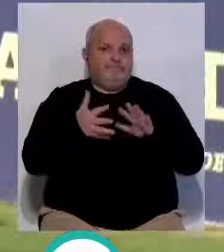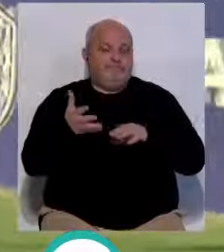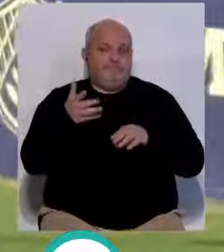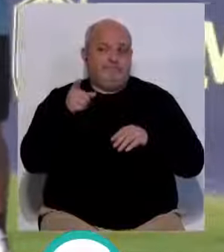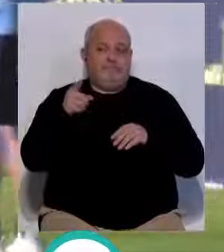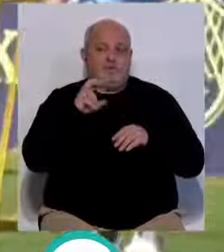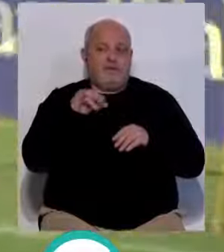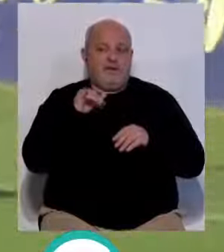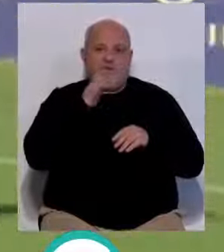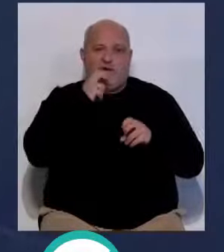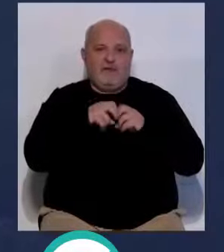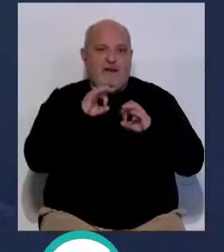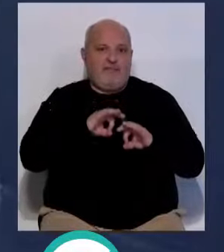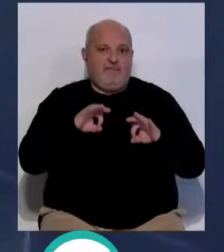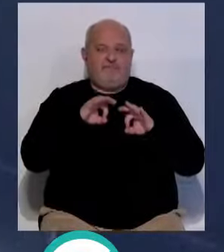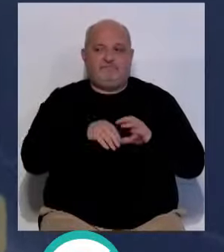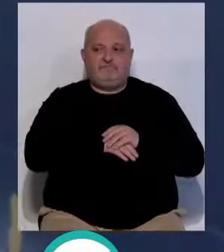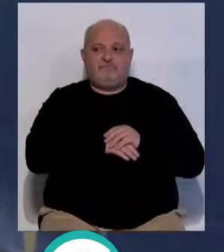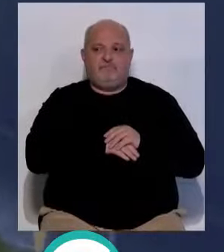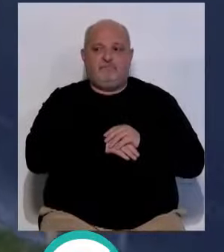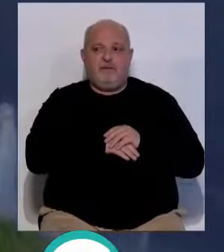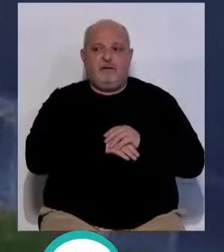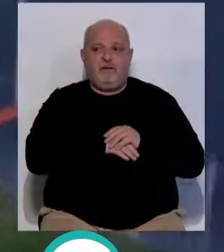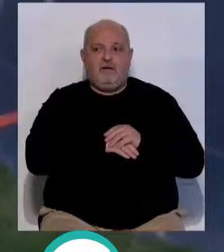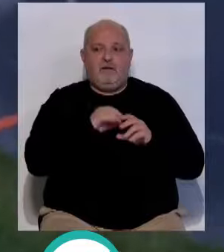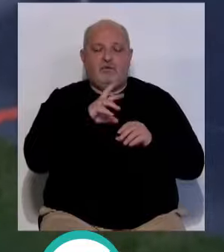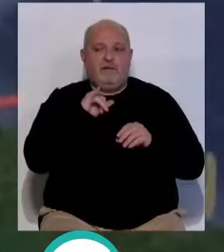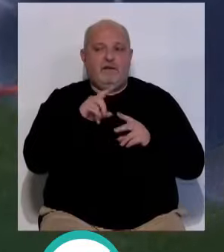pero José Marino está lesionado claro José Marino está lesionado y José Mari y tiene contrato hasta